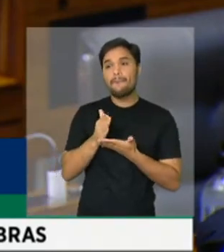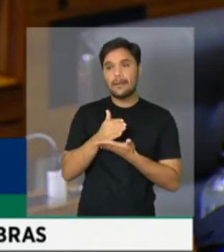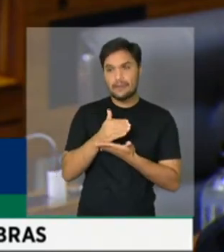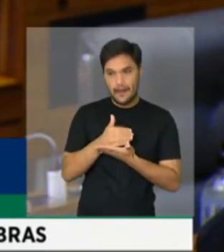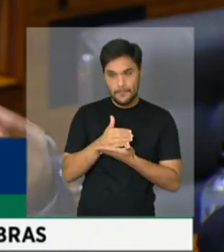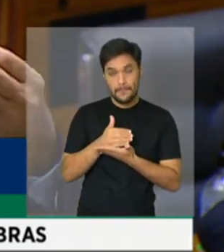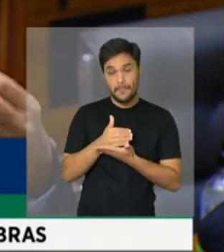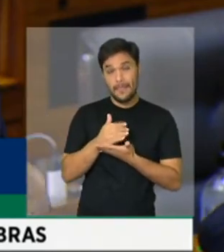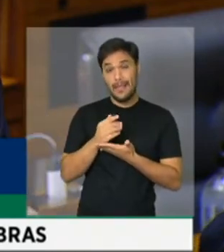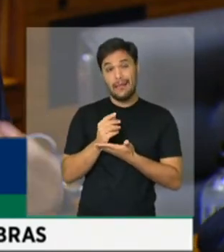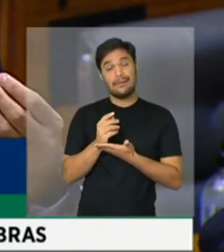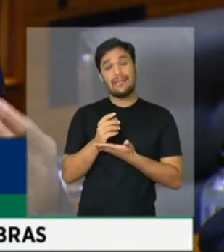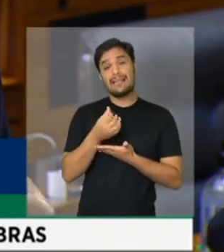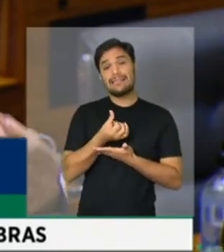ANTECEDEU. PORQUE O QUE VAI ACONTECER COM A APROVAÇÃO